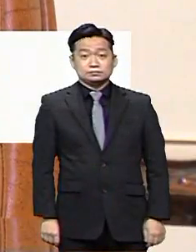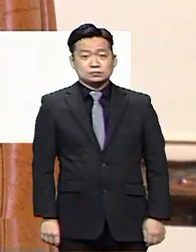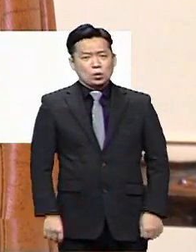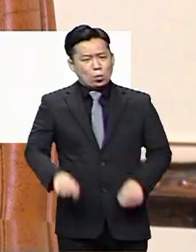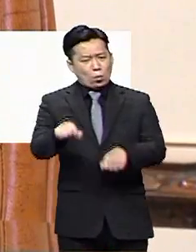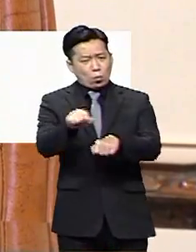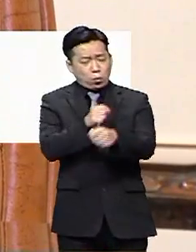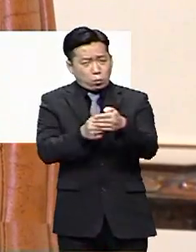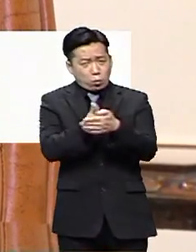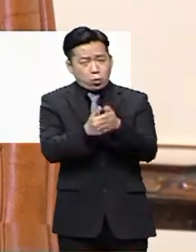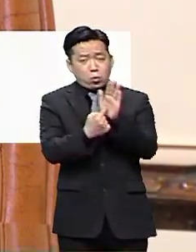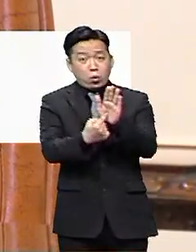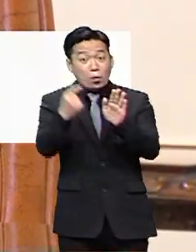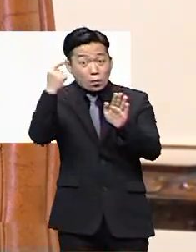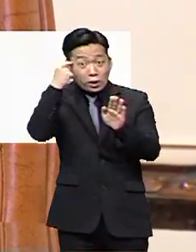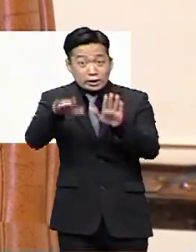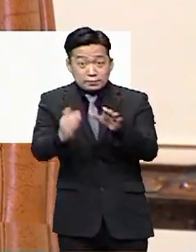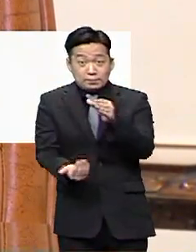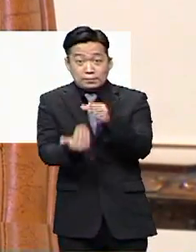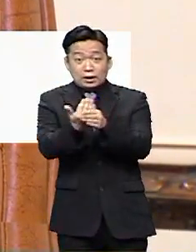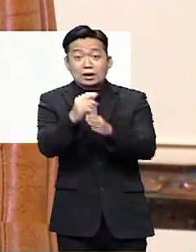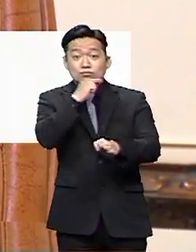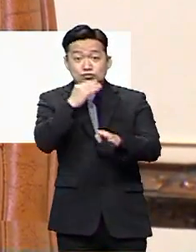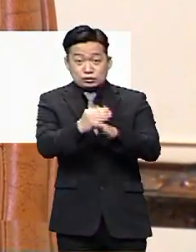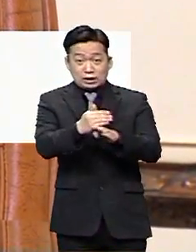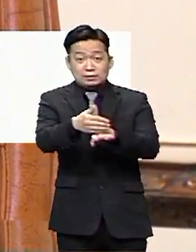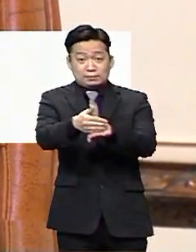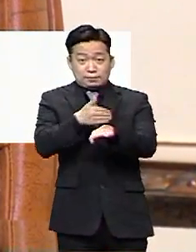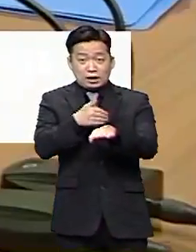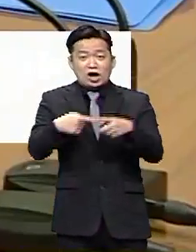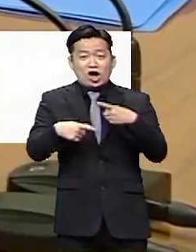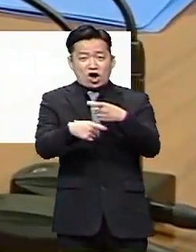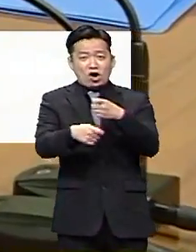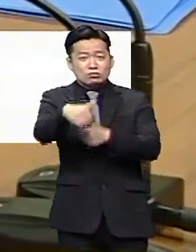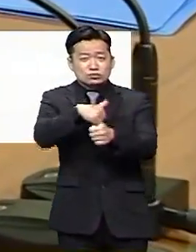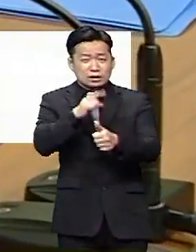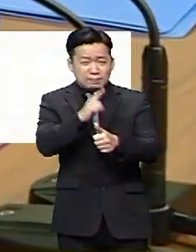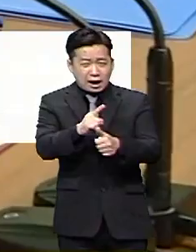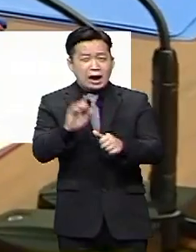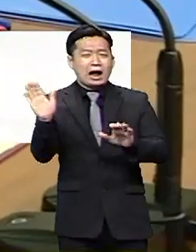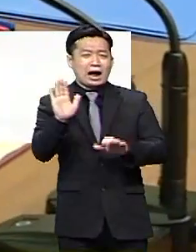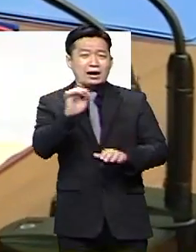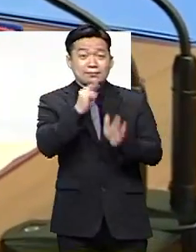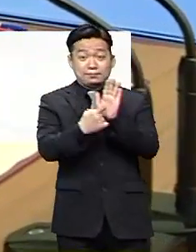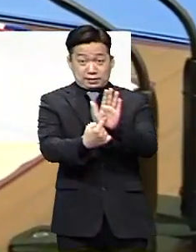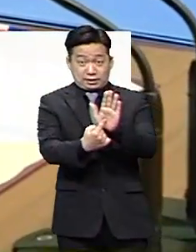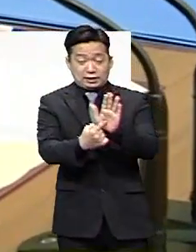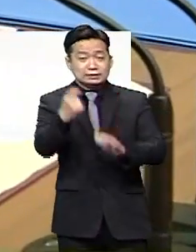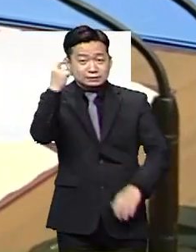얘기입니다. 이례적인 친서 공개는 이번 사건이 북한의 대남 적대 기조에서 비롯된 게 아니라고 부각하려는 의도가 담긴 것으로 보입니다.